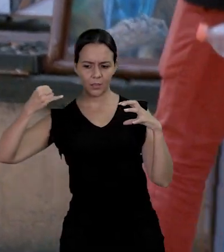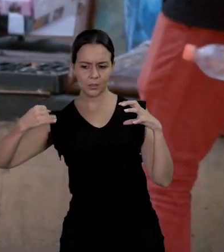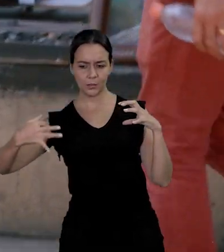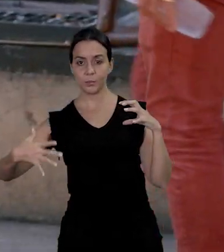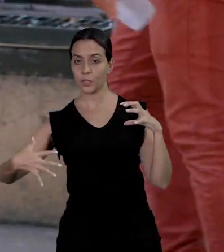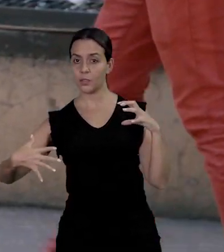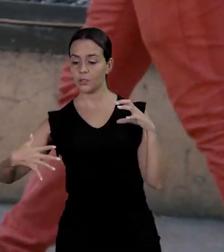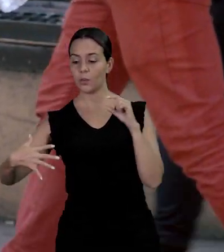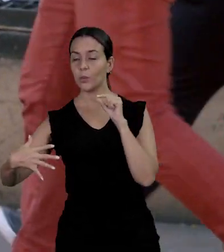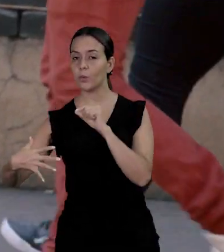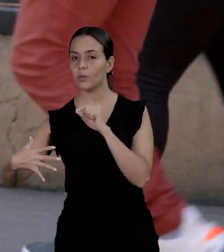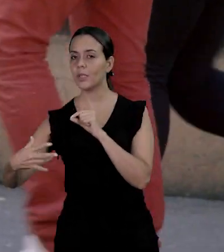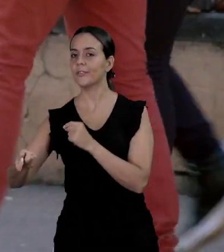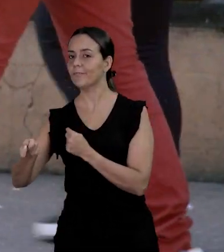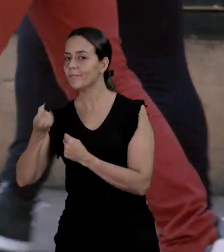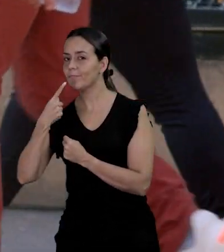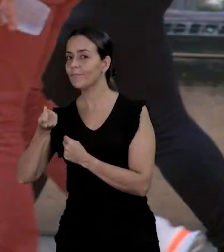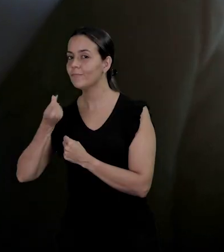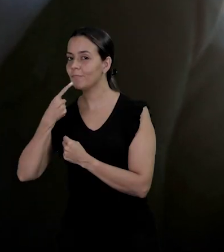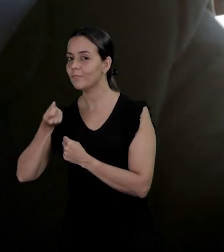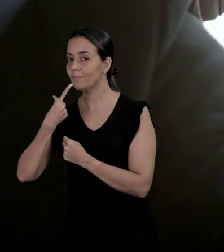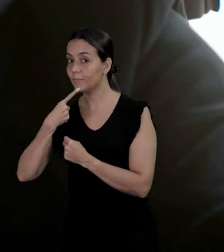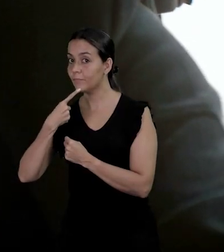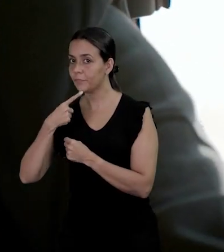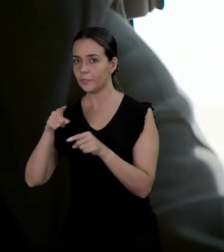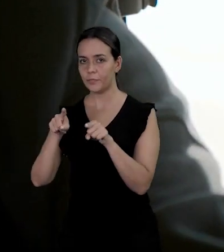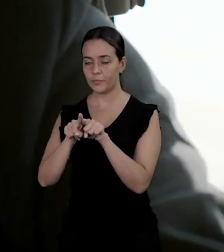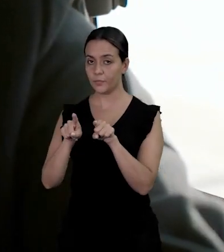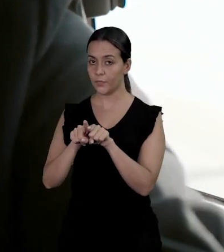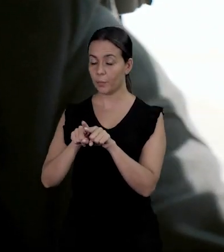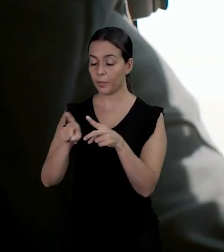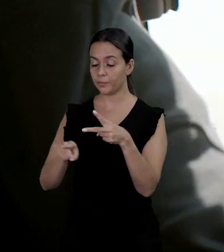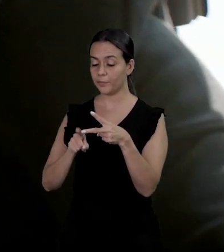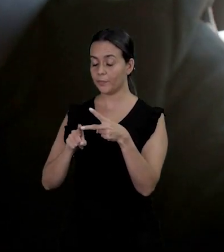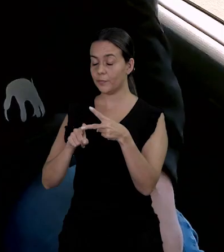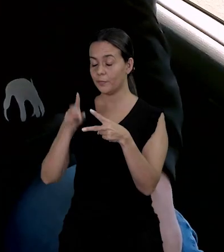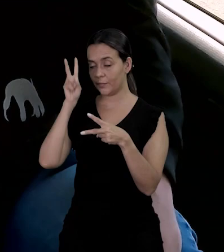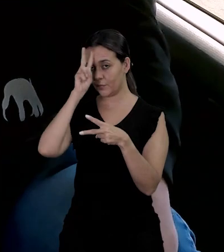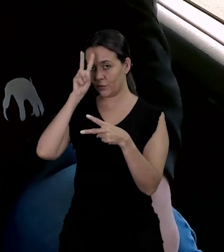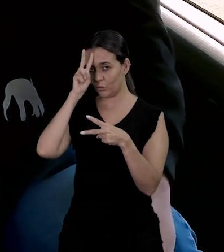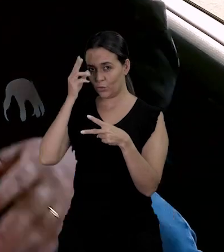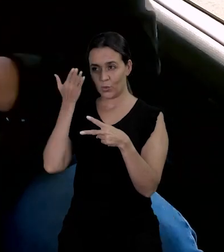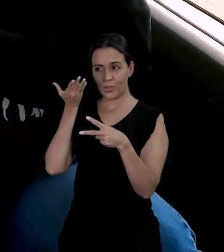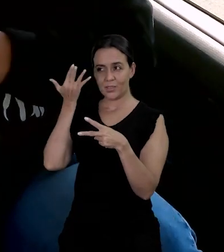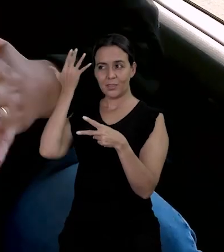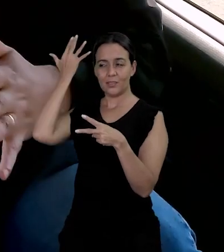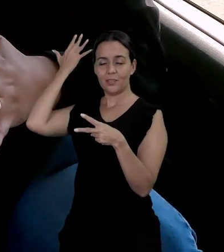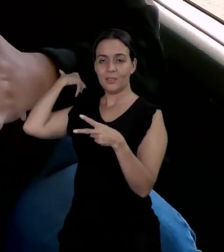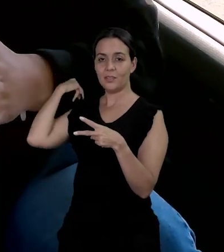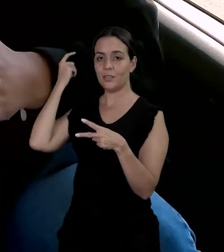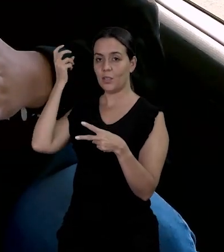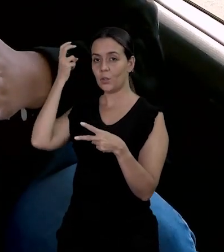medicamentosa, mecanicista e uma explicação mais histórica, cultural. E hoje esse discurso é polarizado.